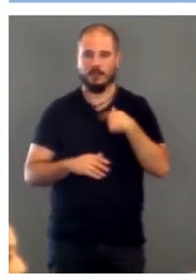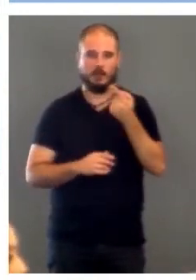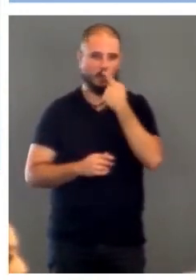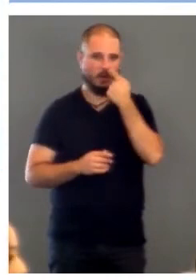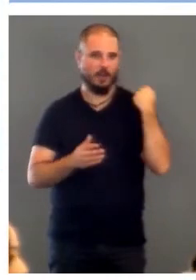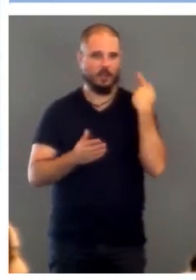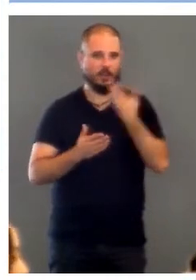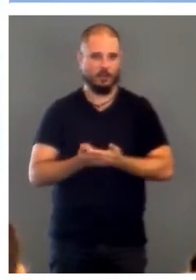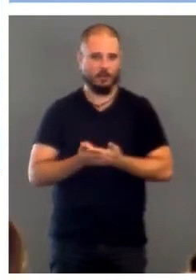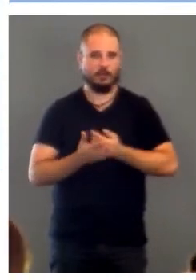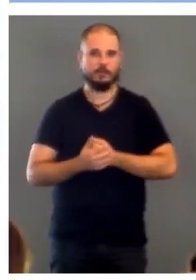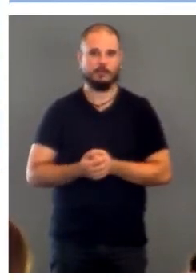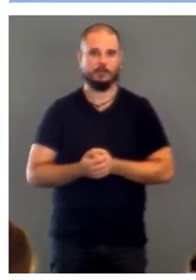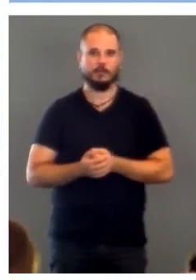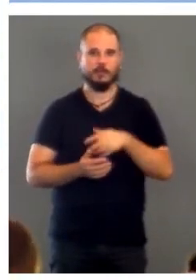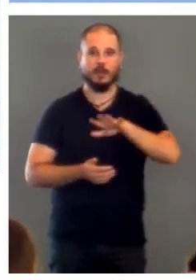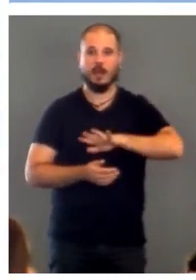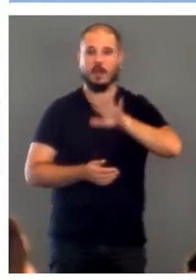Precisamente el 5 de octubre De octubre de